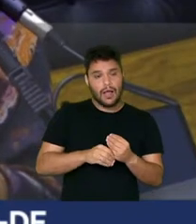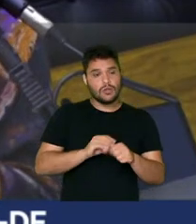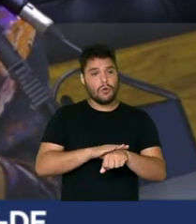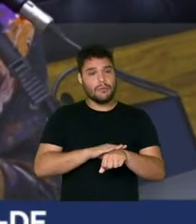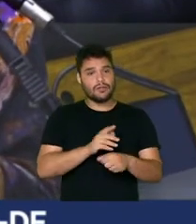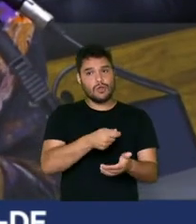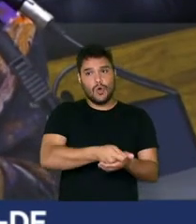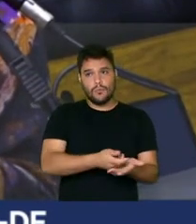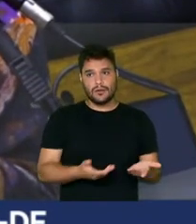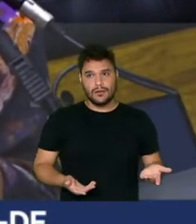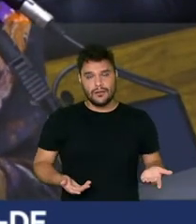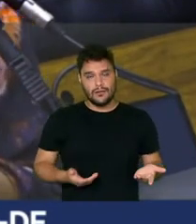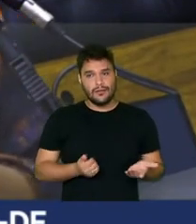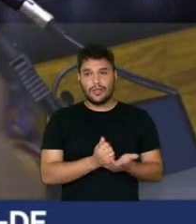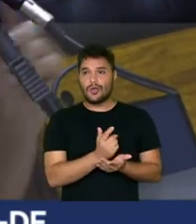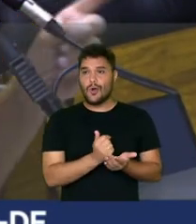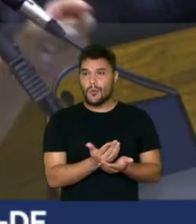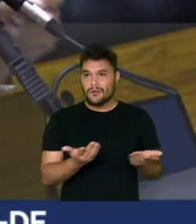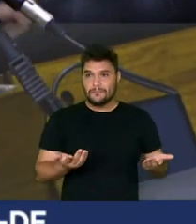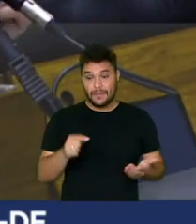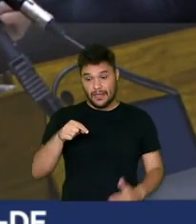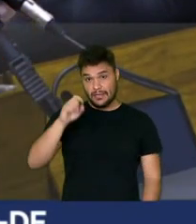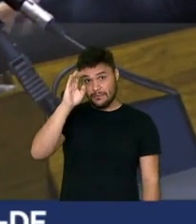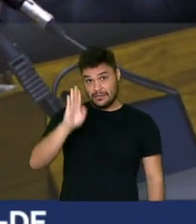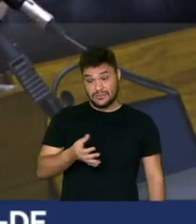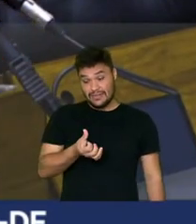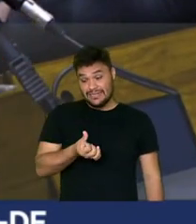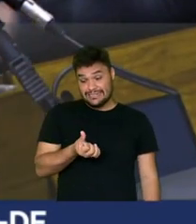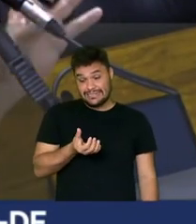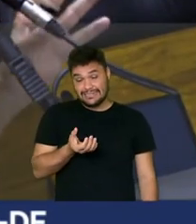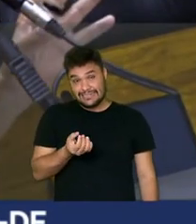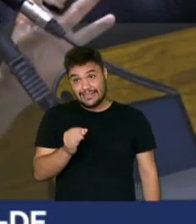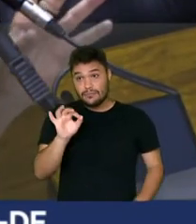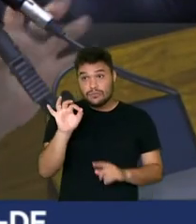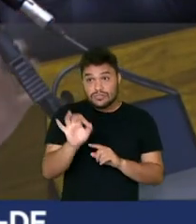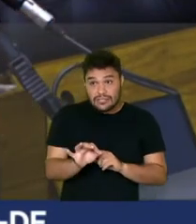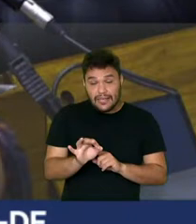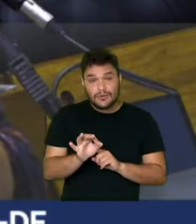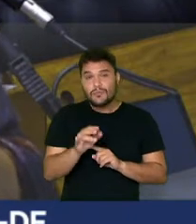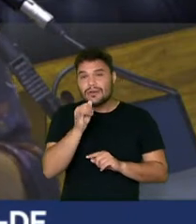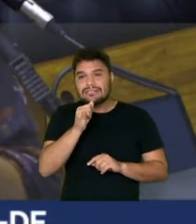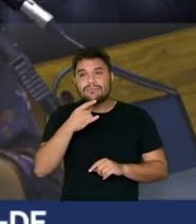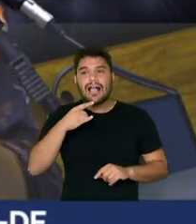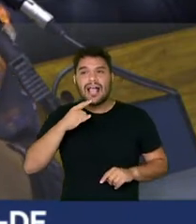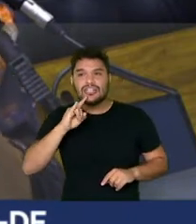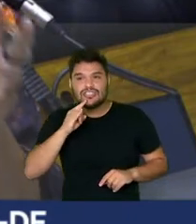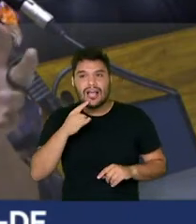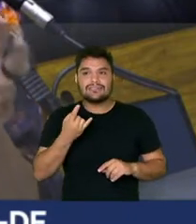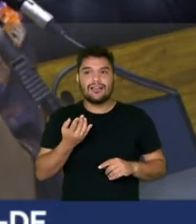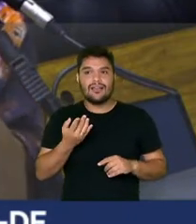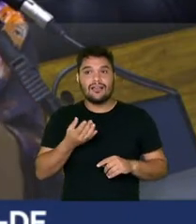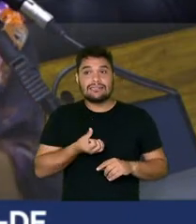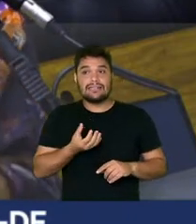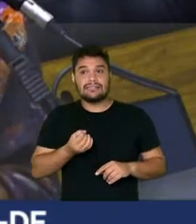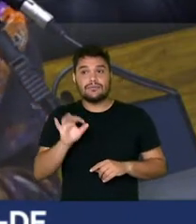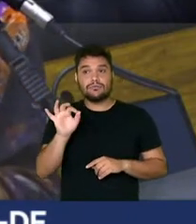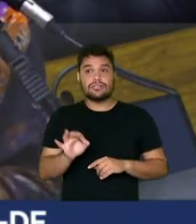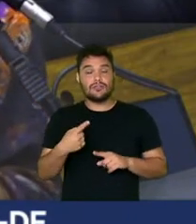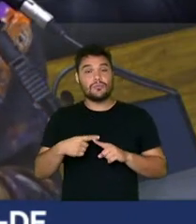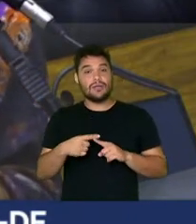IMPOSTOS EMBUTIDOS NO PRÓPRIO CONSUMO. NÓS TEMOS AQUI NO BRASIL QUASE 60% DE IMPOSTOS SOBRE A CACHAÇA, EM FUNÇÃO DO RISCO QUE SE CORRE COM ESTE